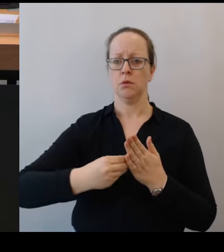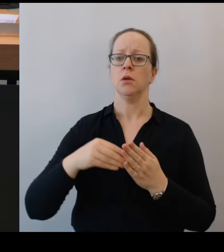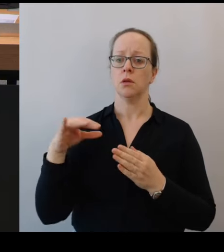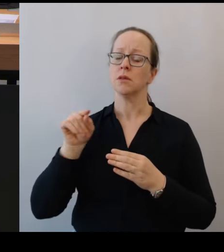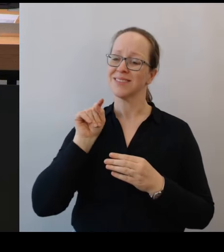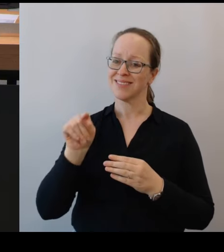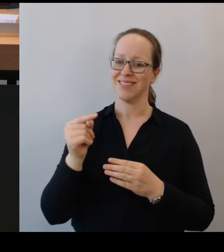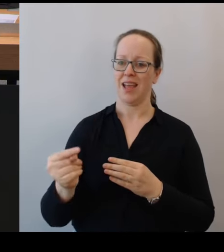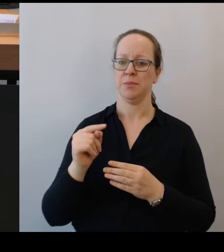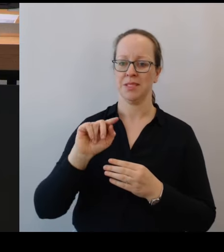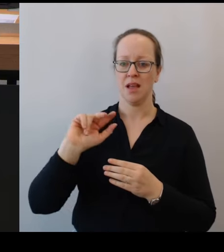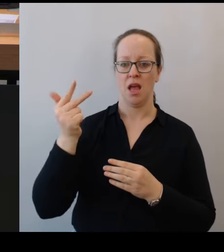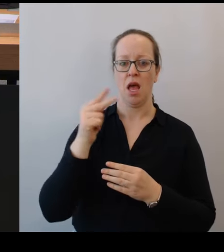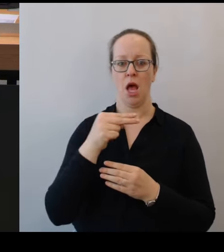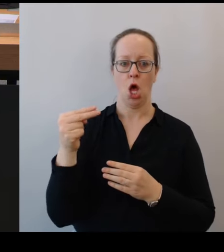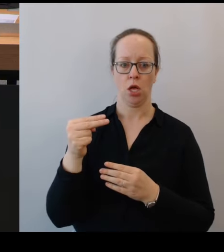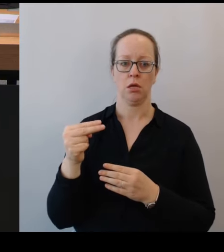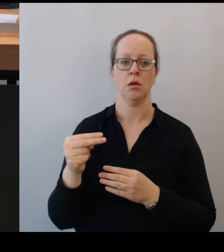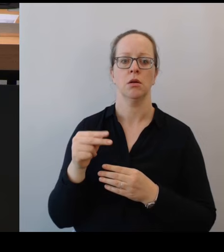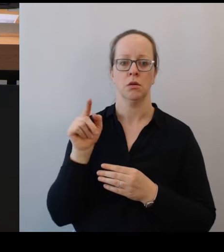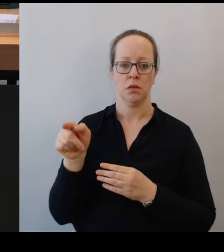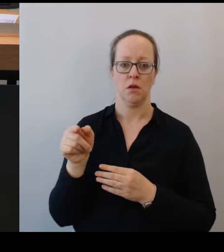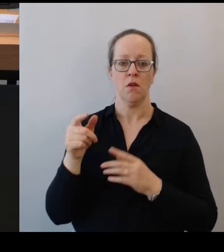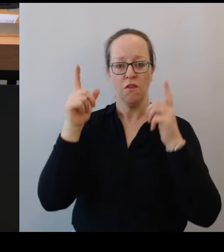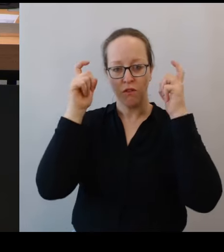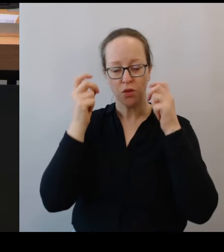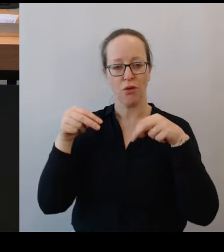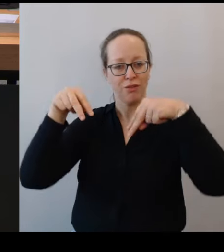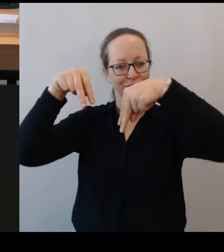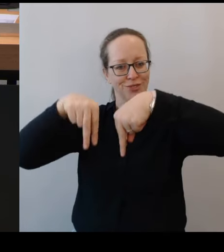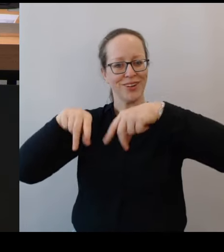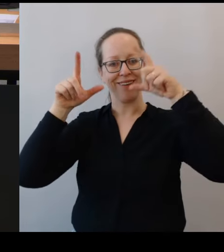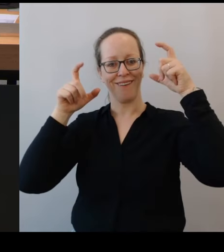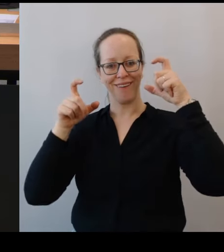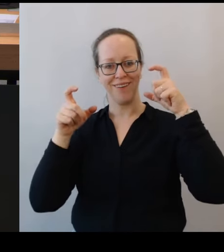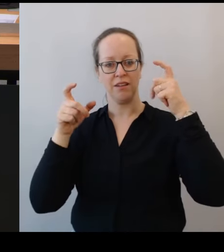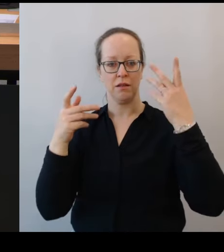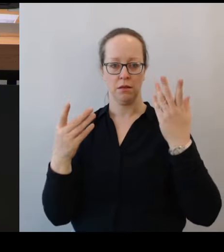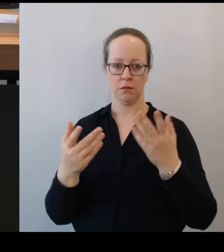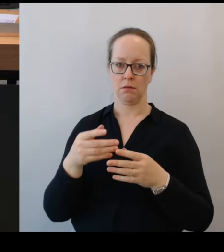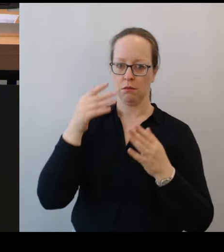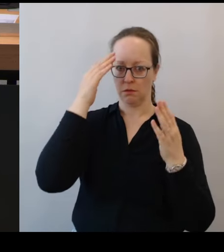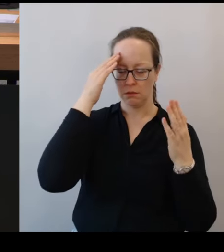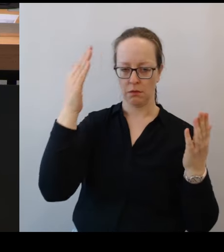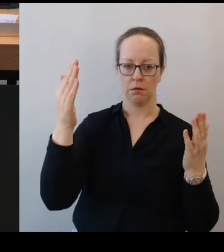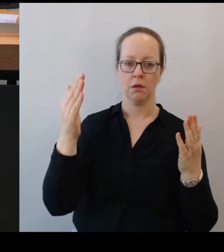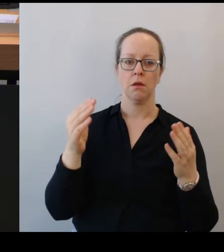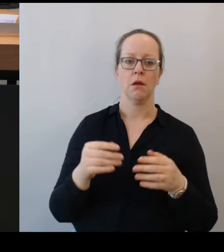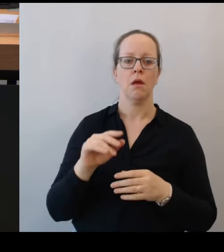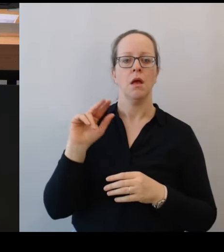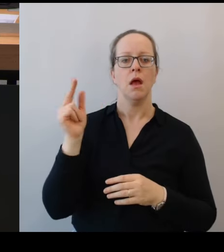Sie verdanken dem völkischen Flügel von Herrn Höcke Ihren Aufstieg. In der Partei und in Ihrem Wahlprogramm ist Remigration ein Standardbegriff.